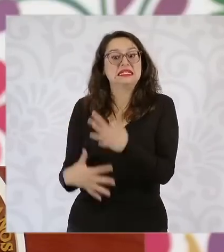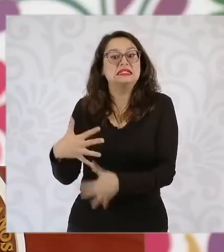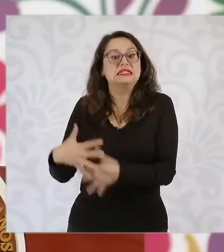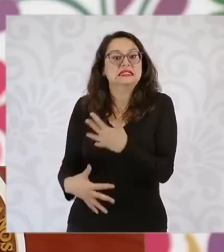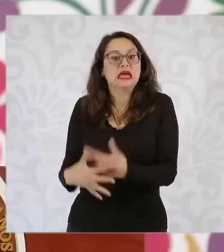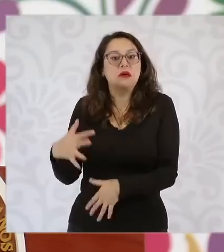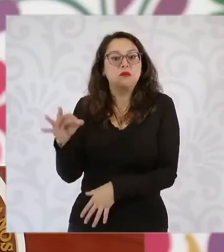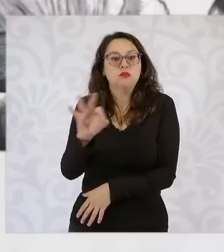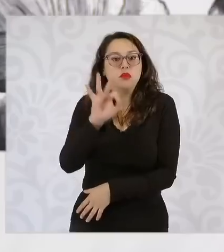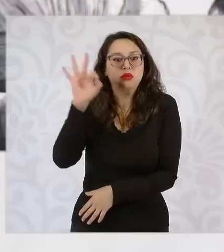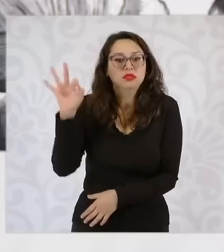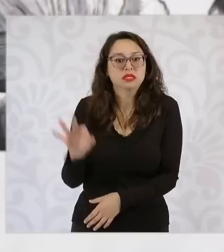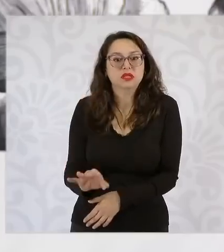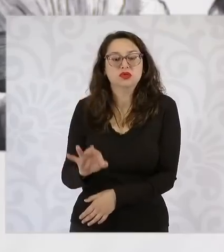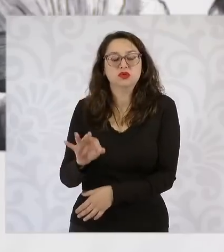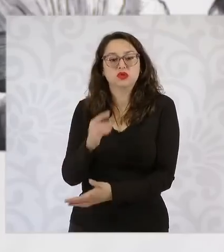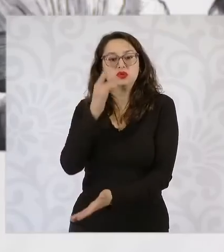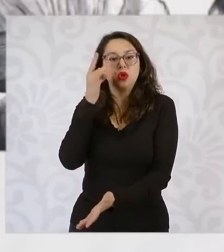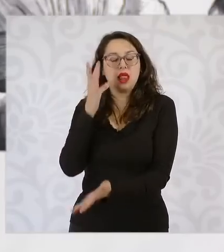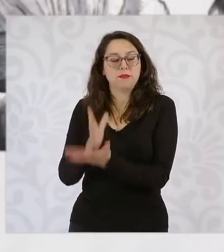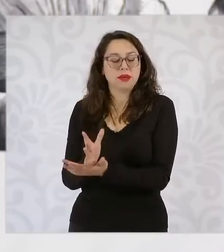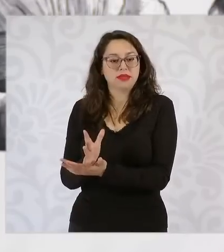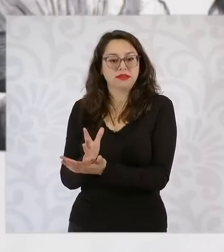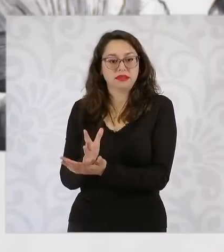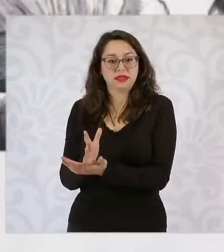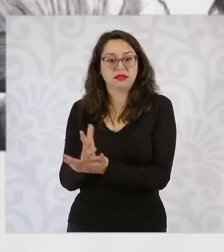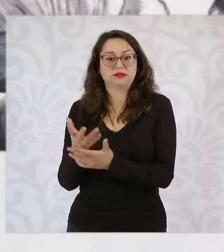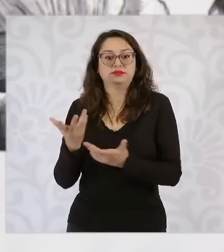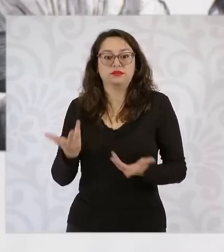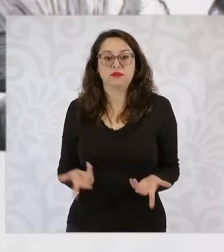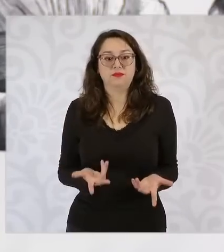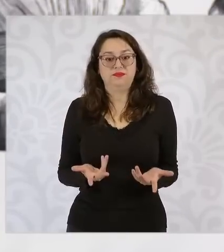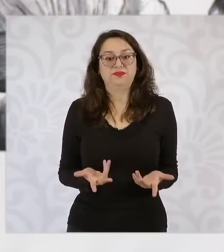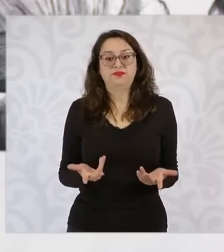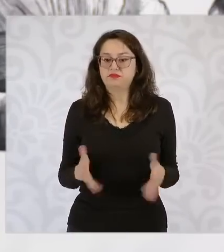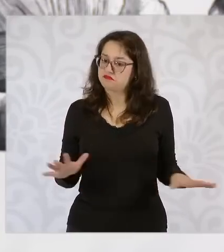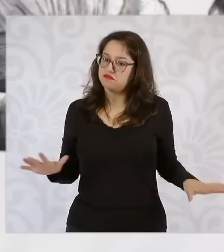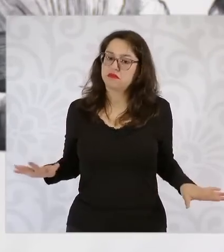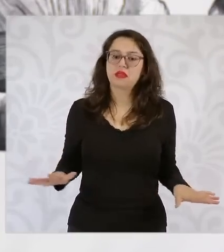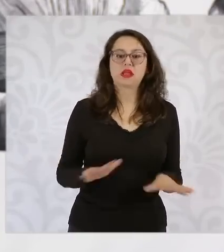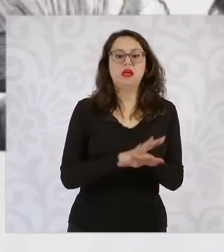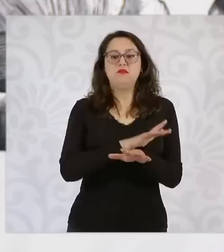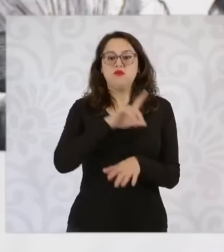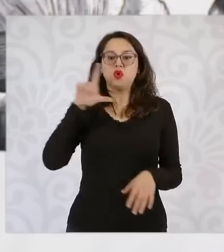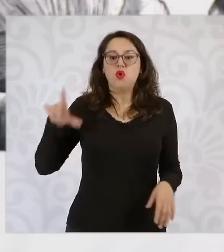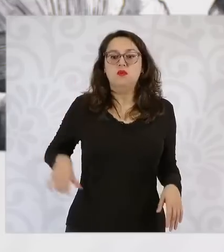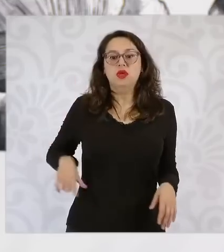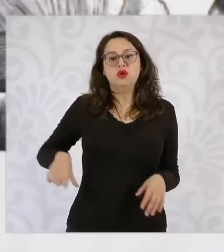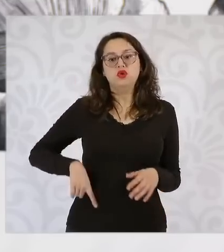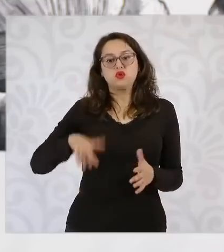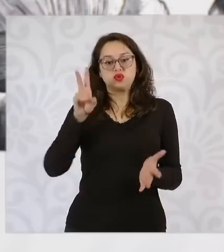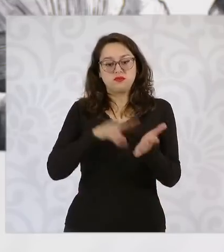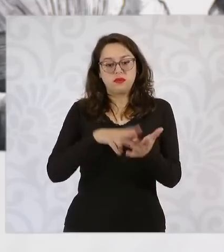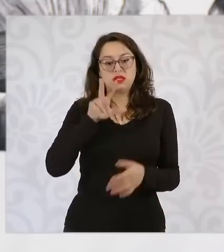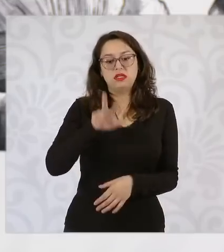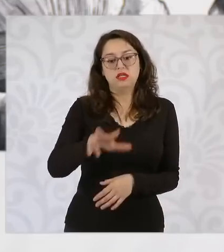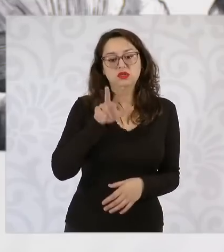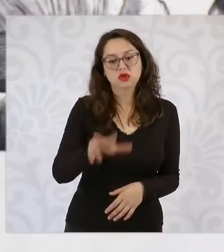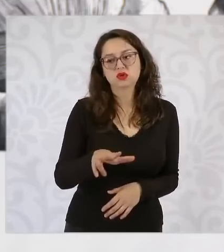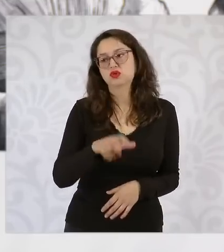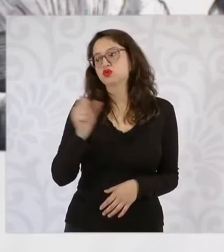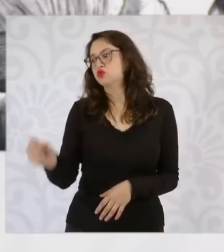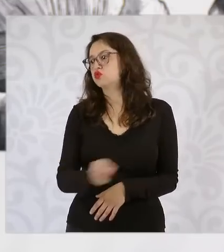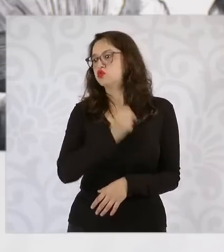generación hasta que llegó en el 18 el presidente López Obrador eh se fortaleció Pemex Comisión